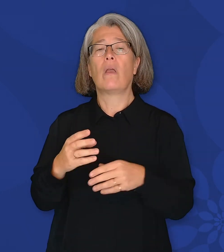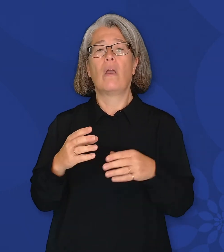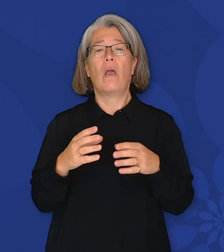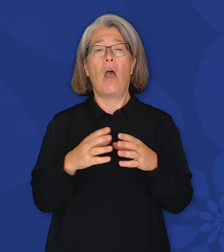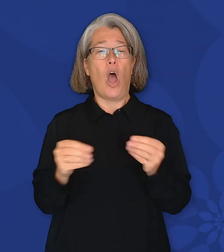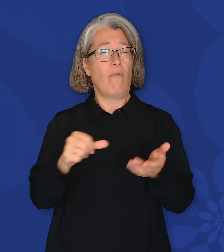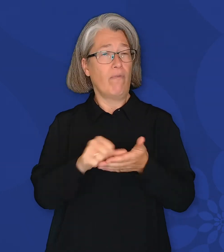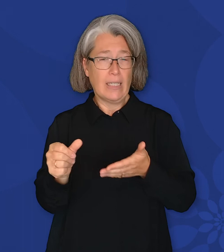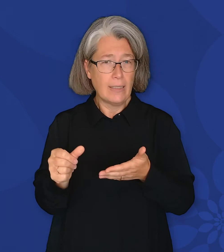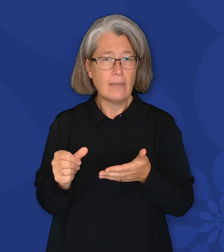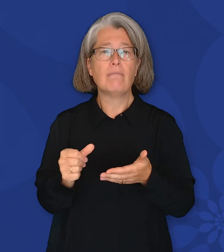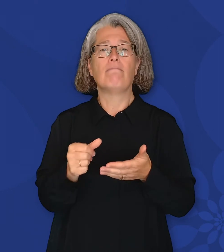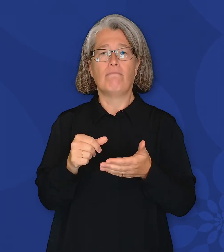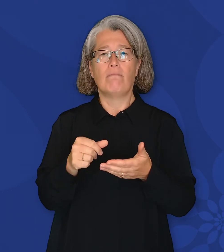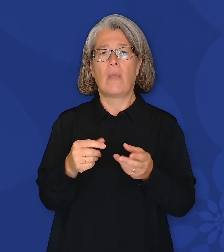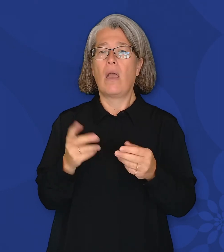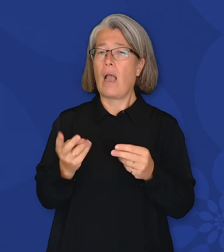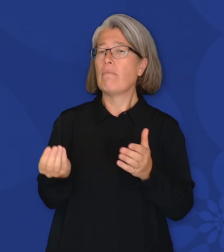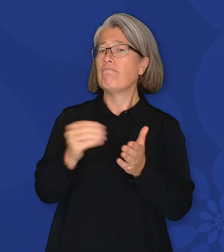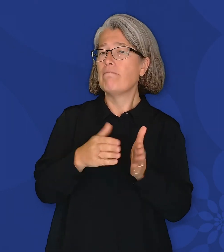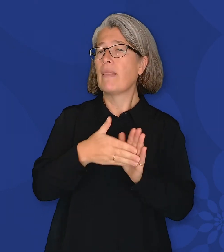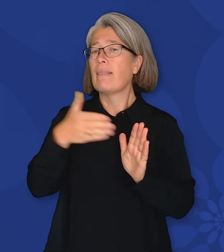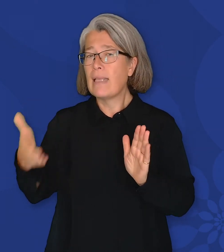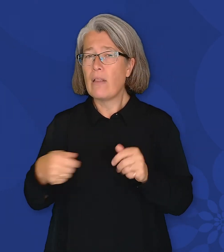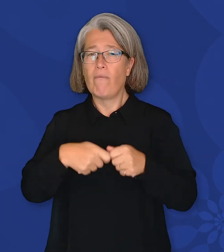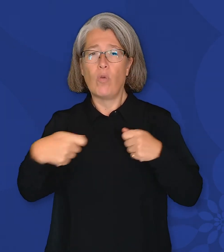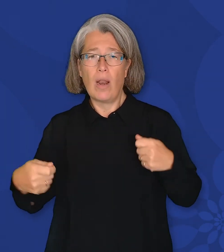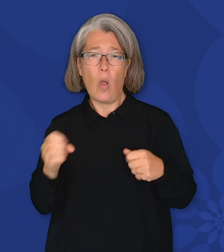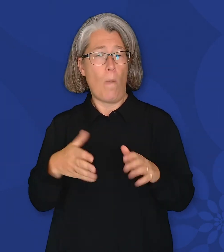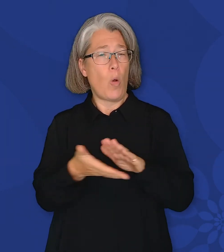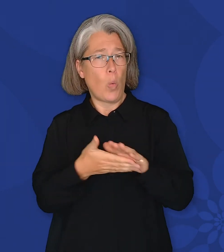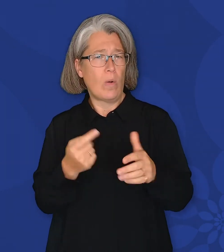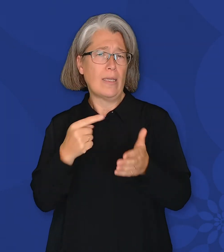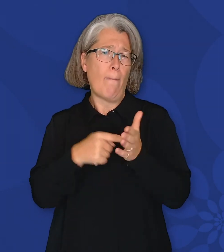Avgiftsfriheten kan också förlängas av grundad anledning, t.ex. på grund av -